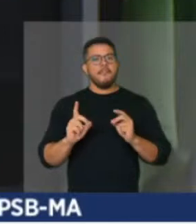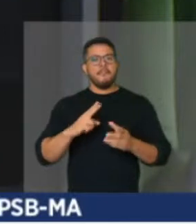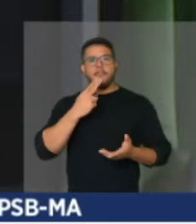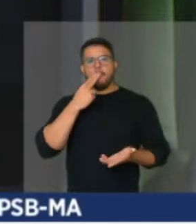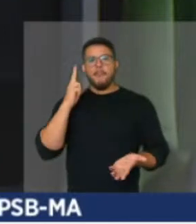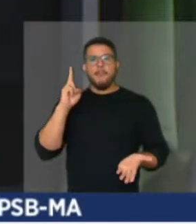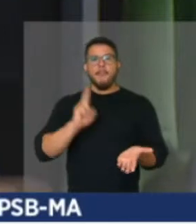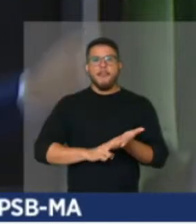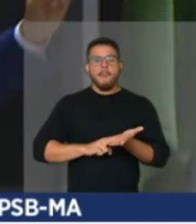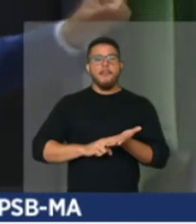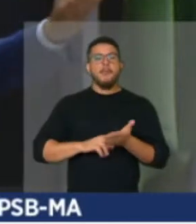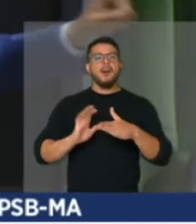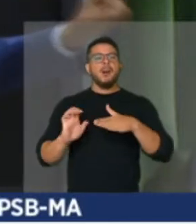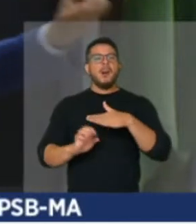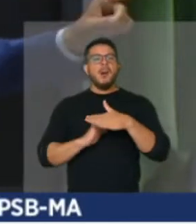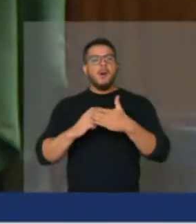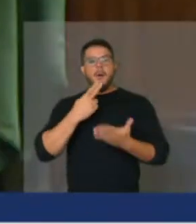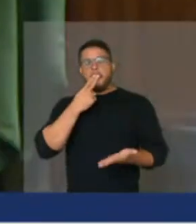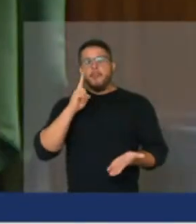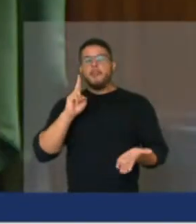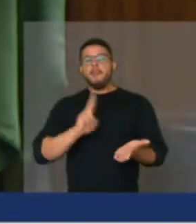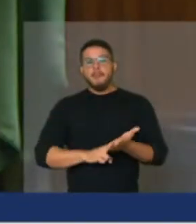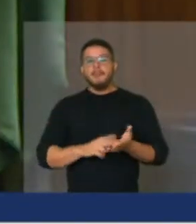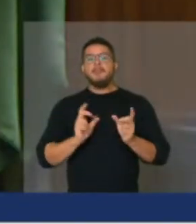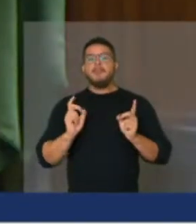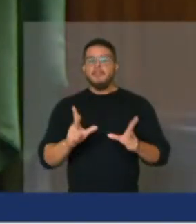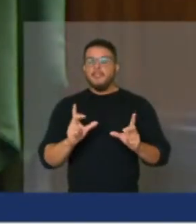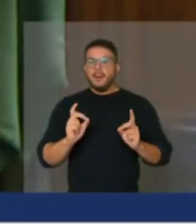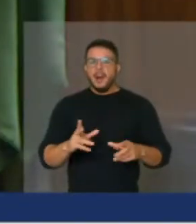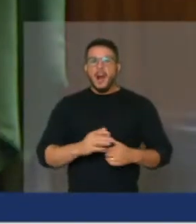DESTRUINDO COM UM SERVIÇO POSTAL NOS MUNICÍPIOS MENORES PELO BRASIL AFORA, ESTADO DO